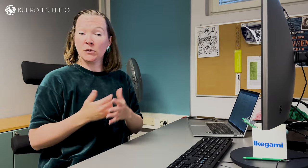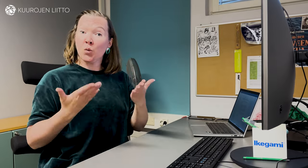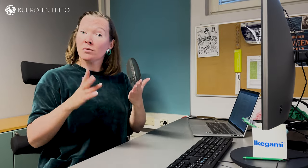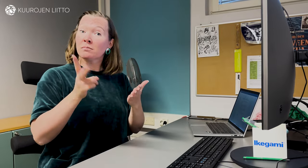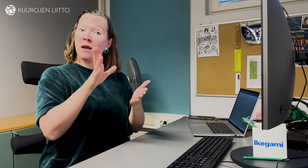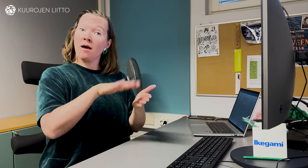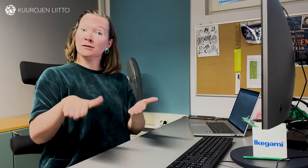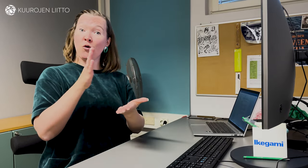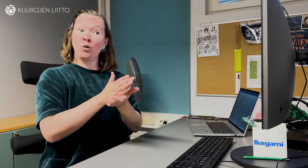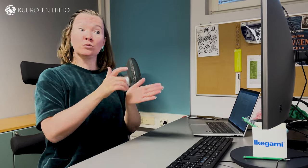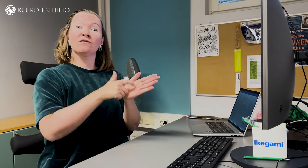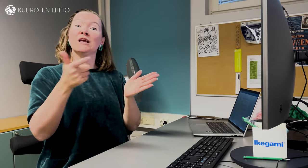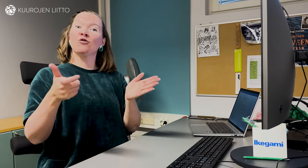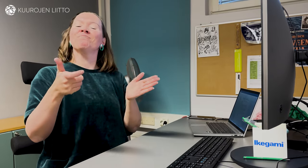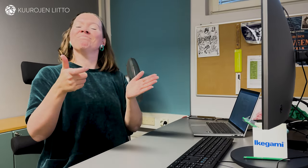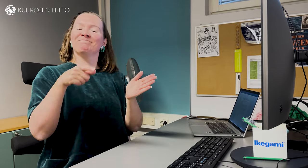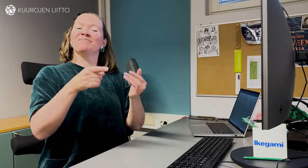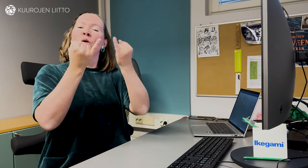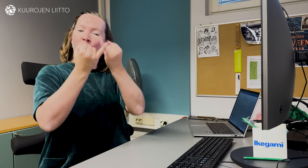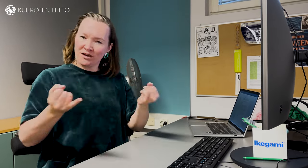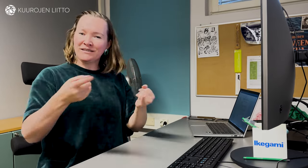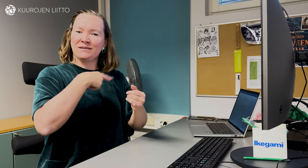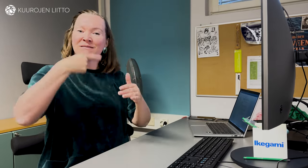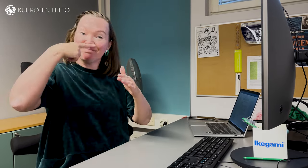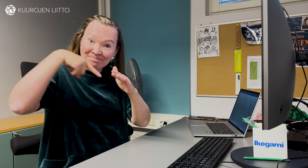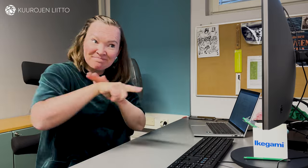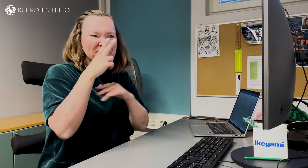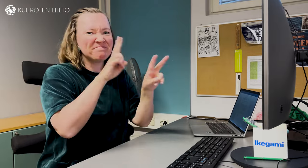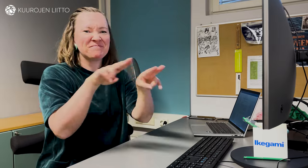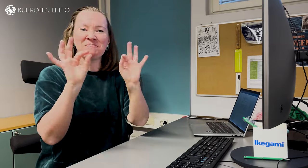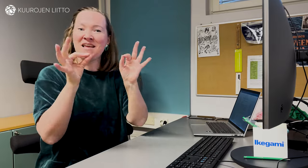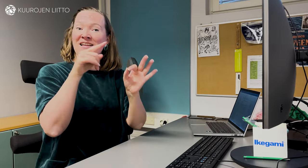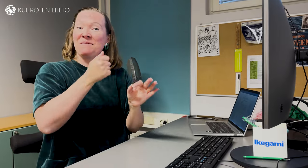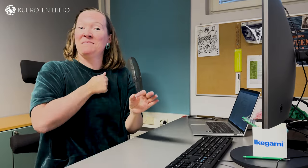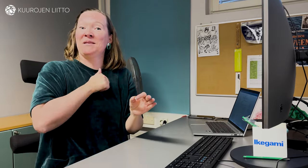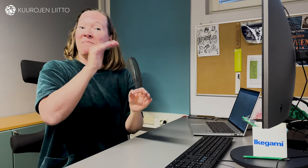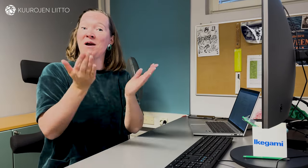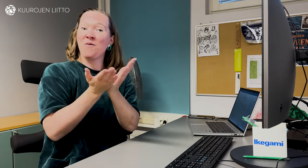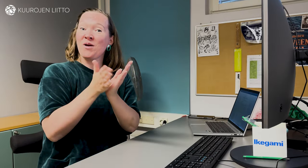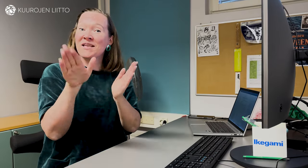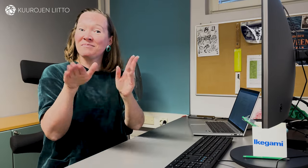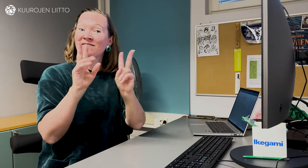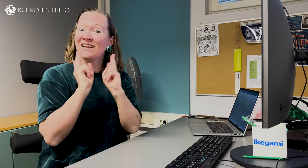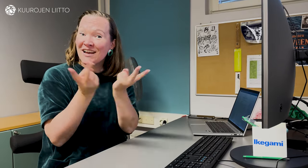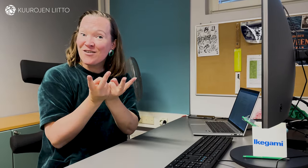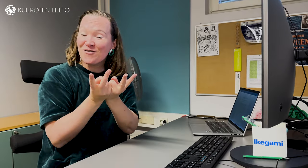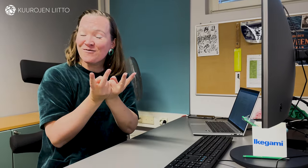Lapsen oikeuksien viikon kunniaksi kävimme tutustumassa kyseiseen iltapäiväkerhoon.